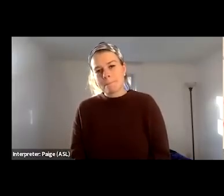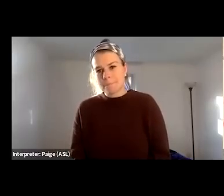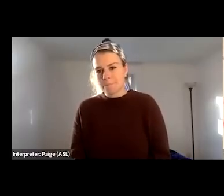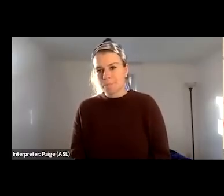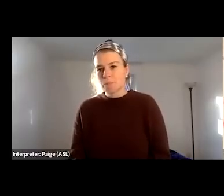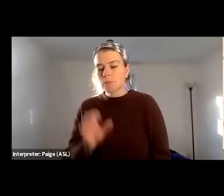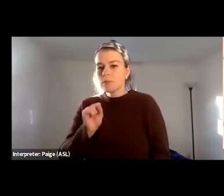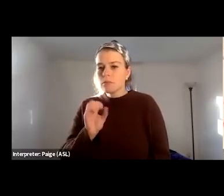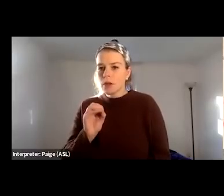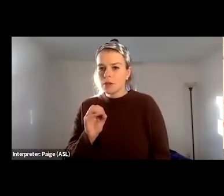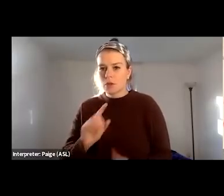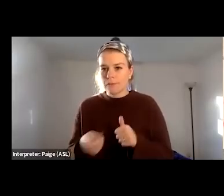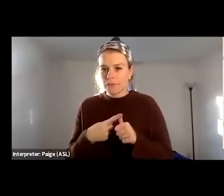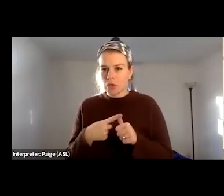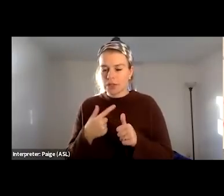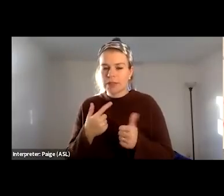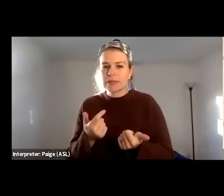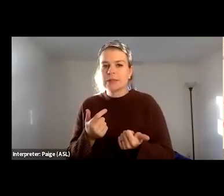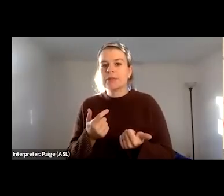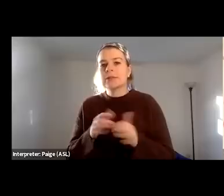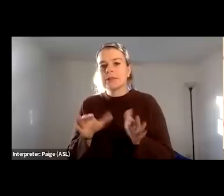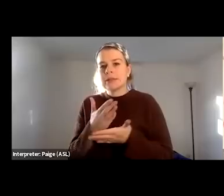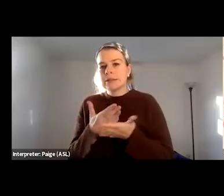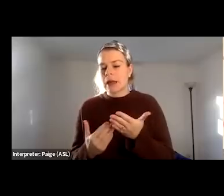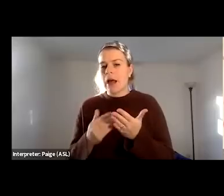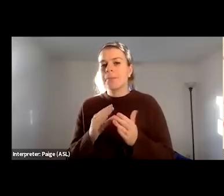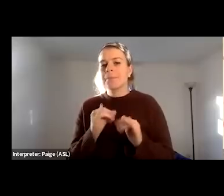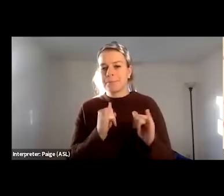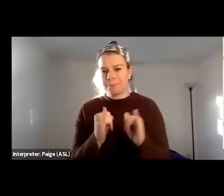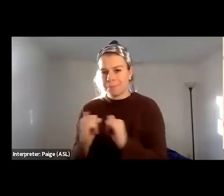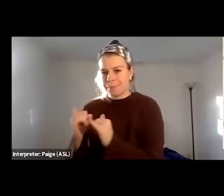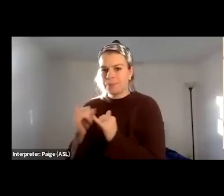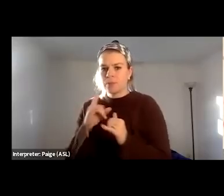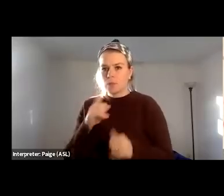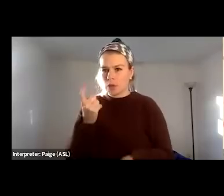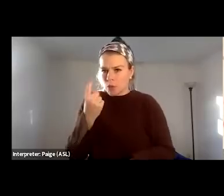Así que primero realicé algunas entrevistas cualitativas con participantes para entender esta experiencia,